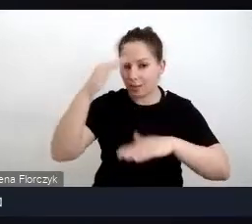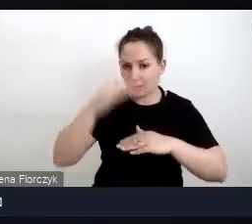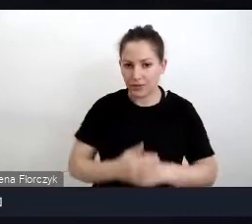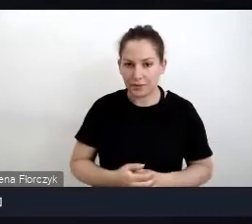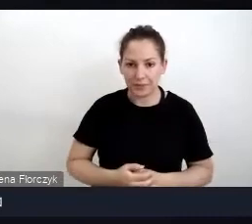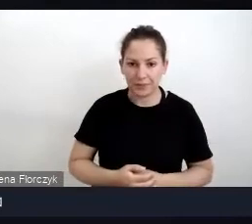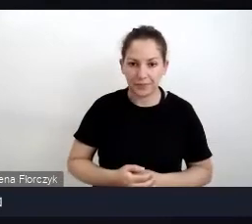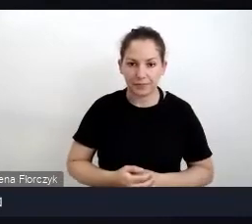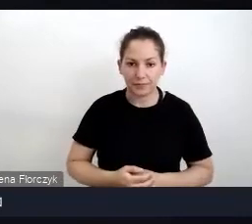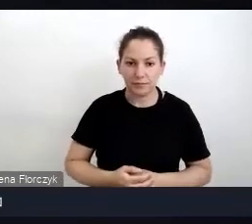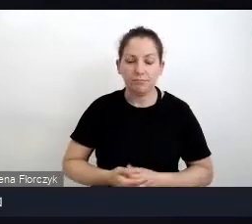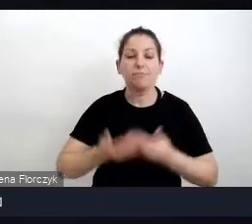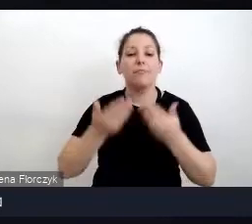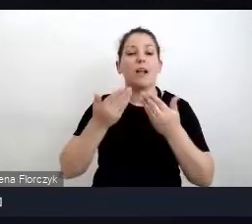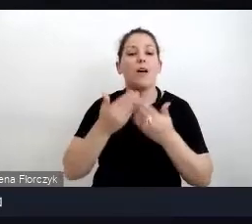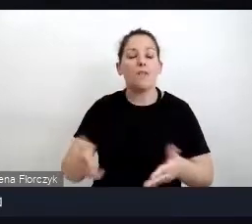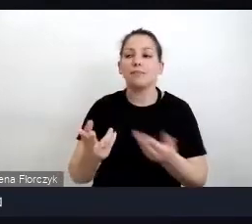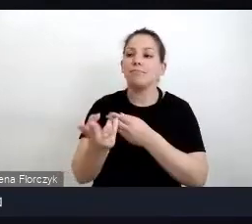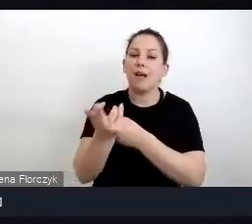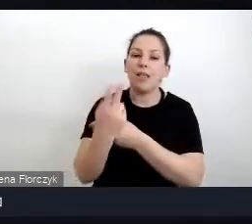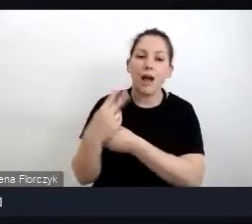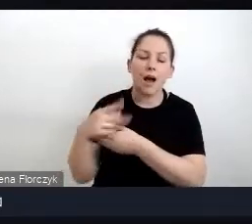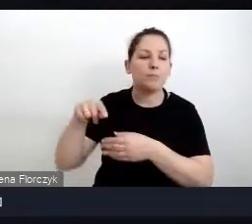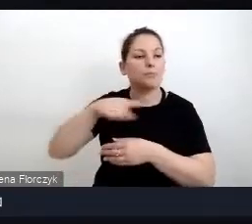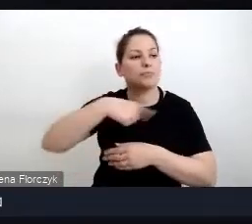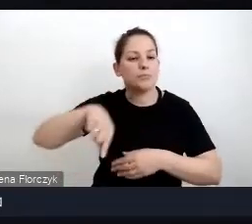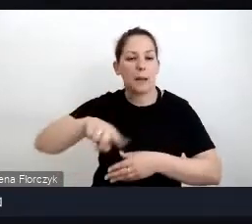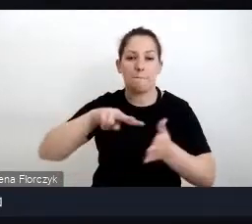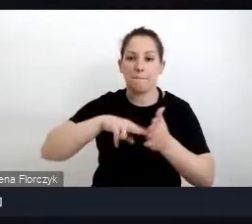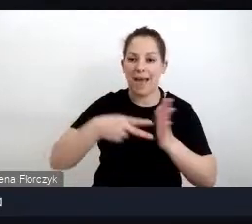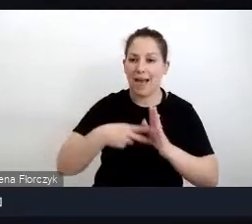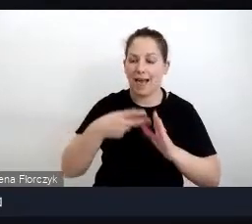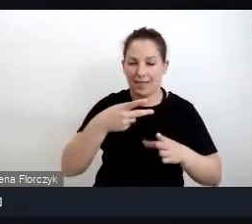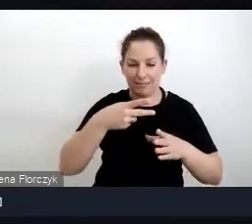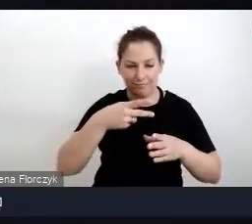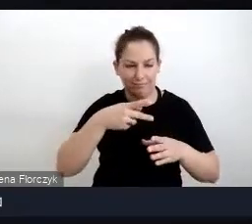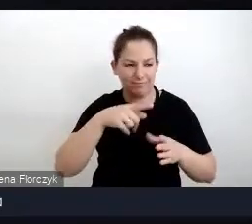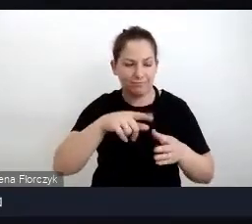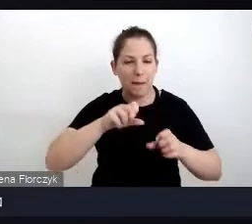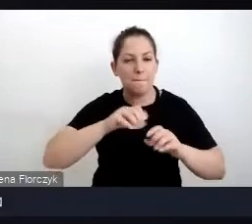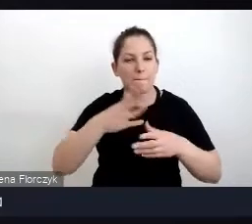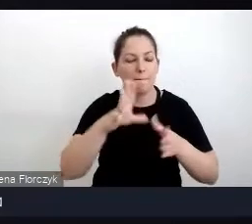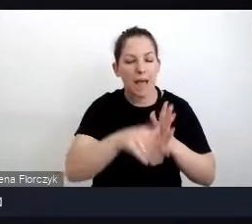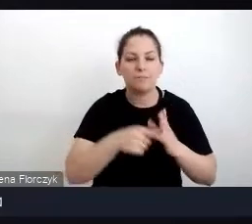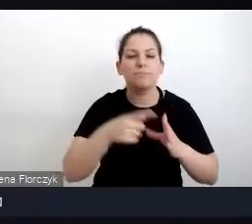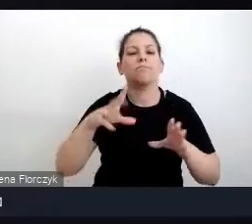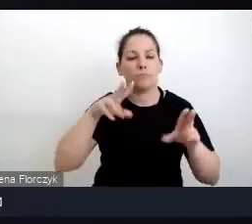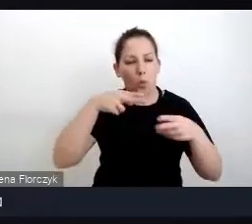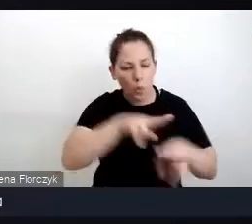W otwartym naborze do planu działań dla miast wzięło udział ponad sto miast, które zadeklarowały,